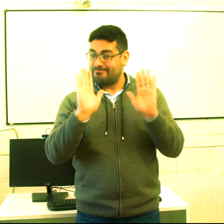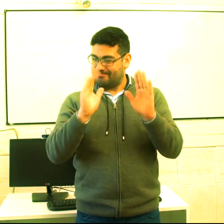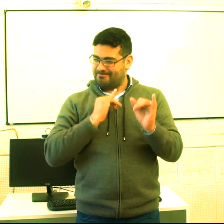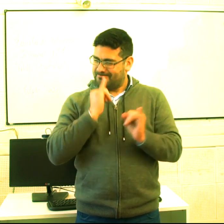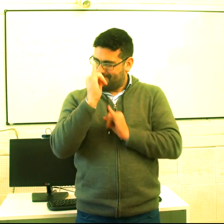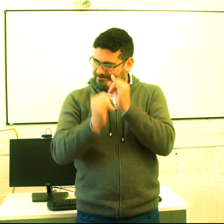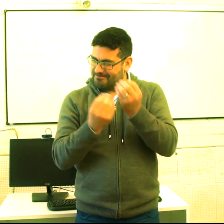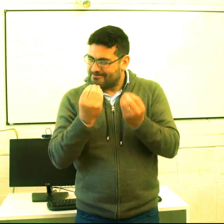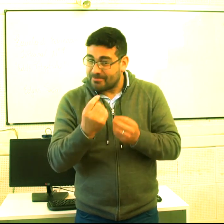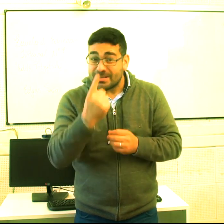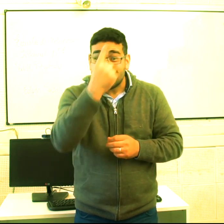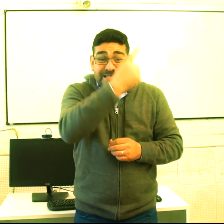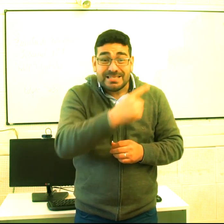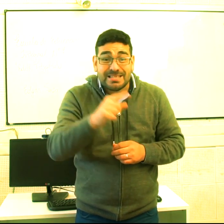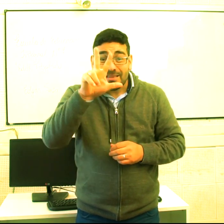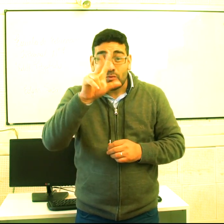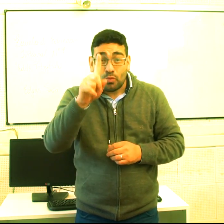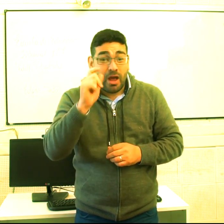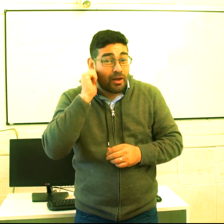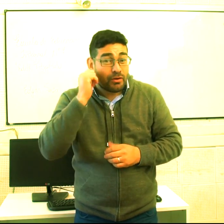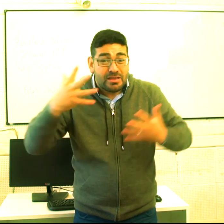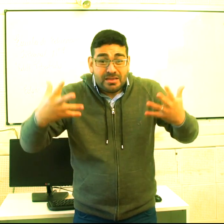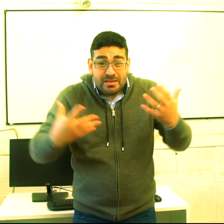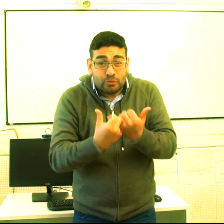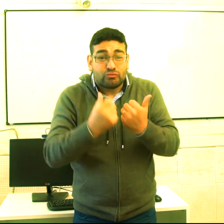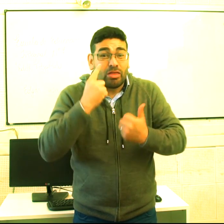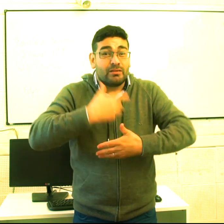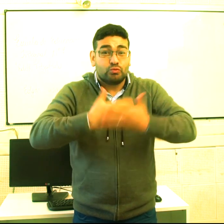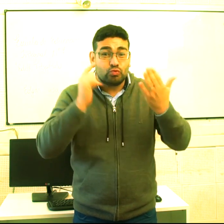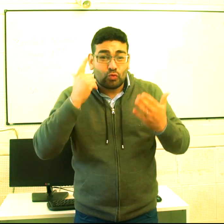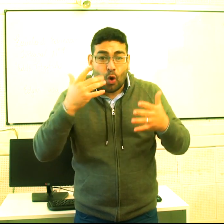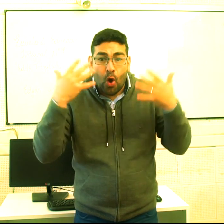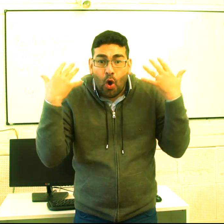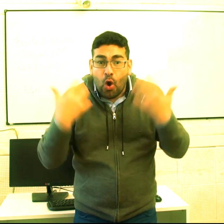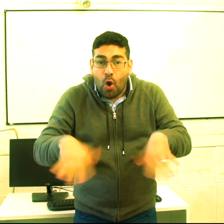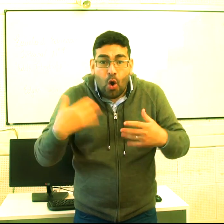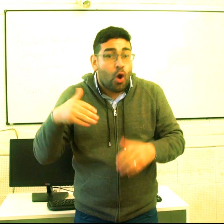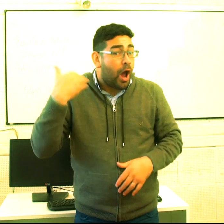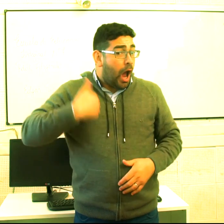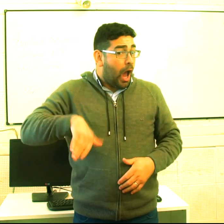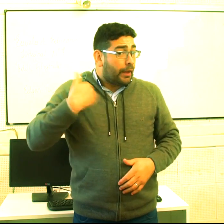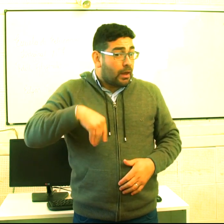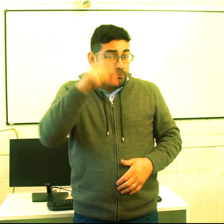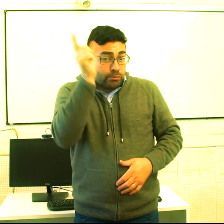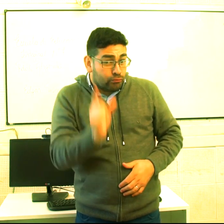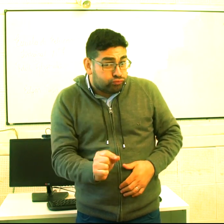Yo les cuento que han pasado 131 años que se festeja el día del sordos en Argentina,